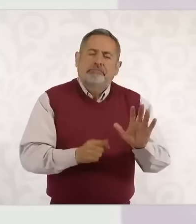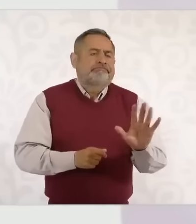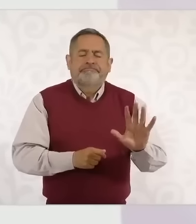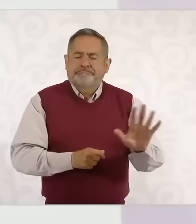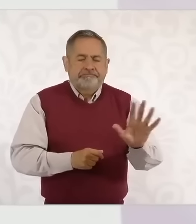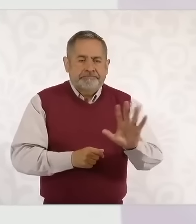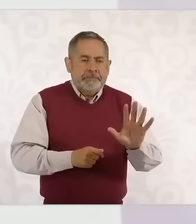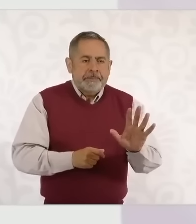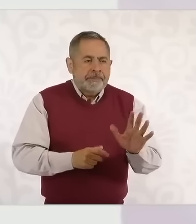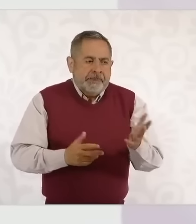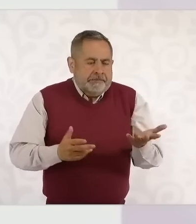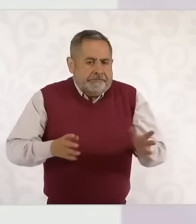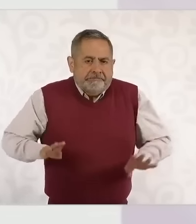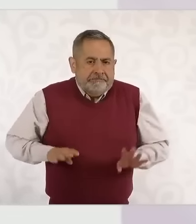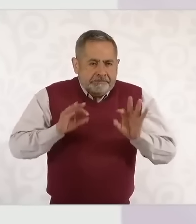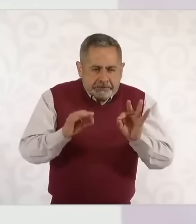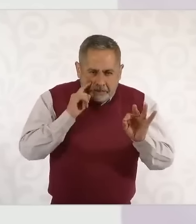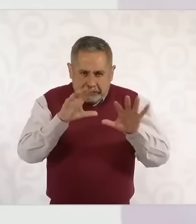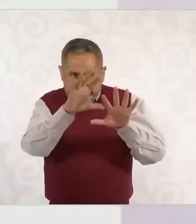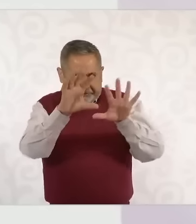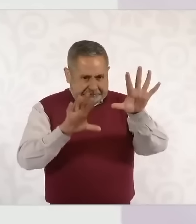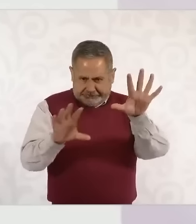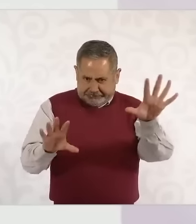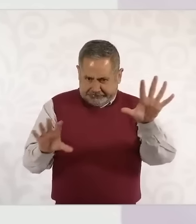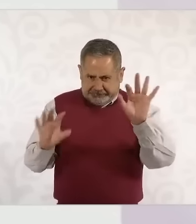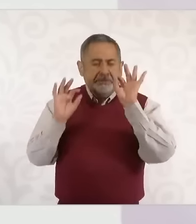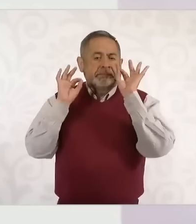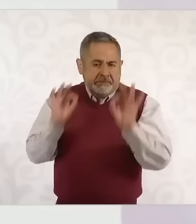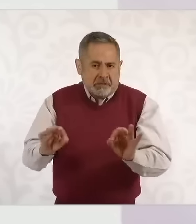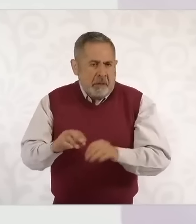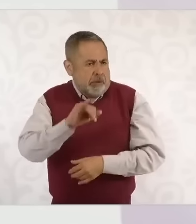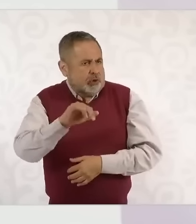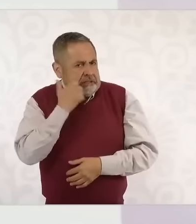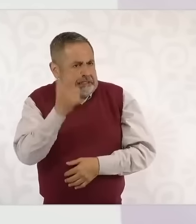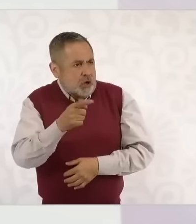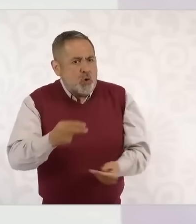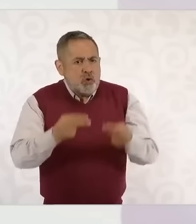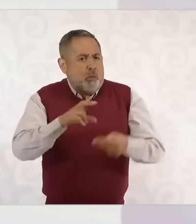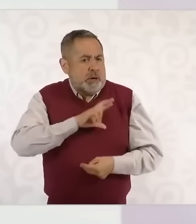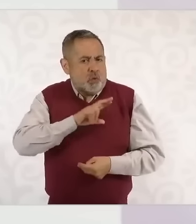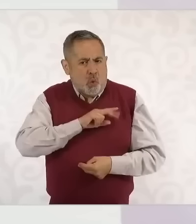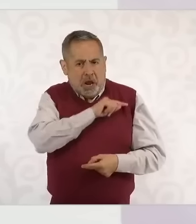desarrollo de todas las regiones del país. Pero en México queremos inversión privada y Pilgrims